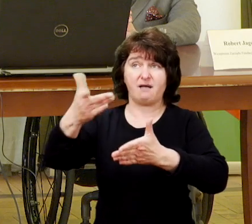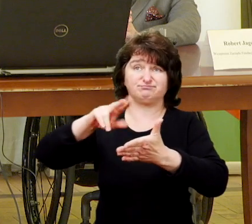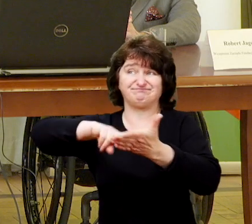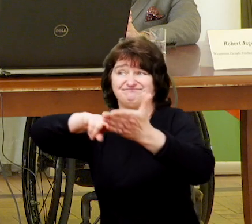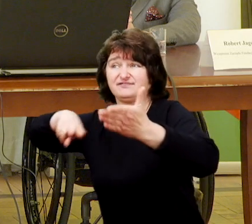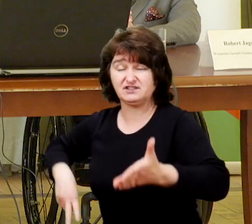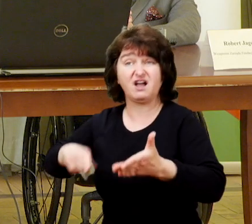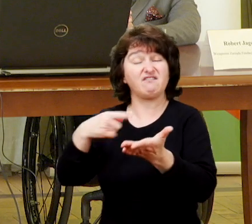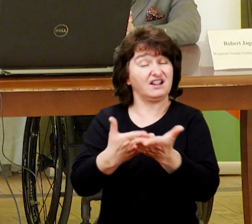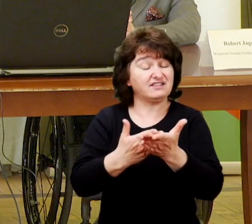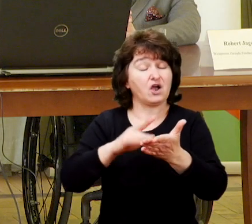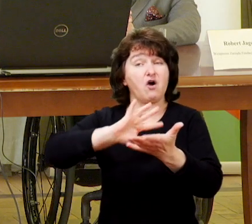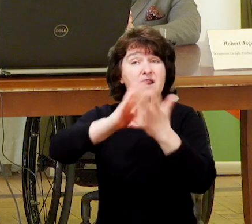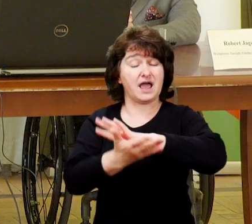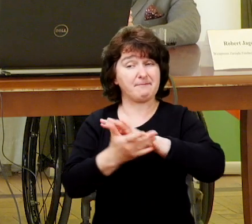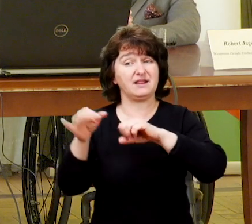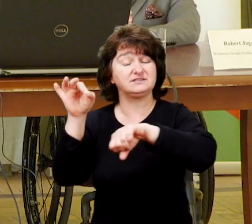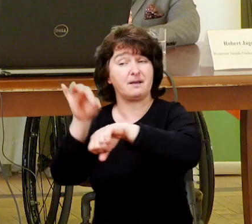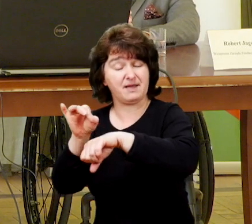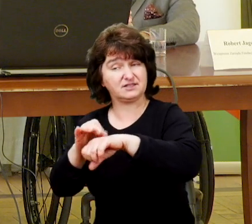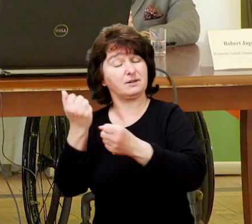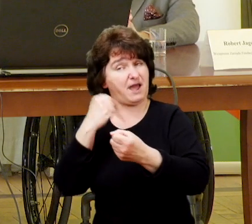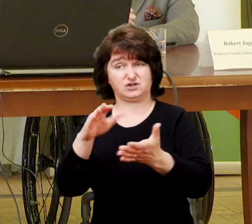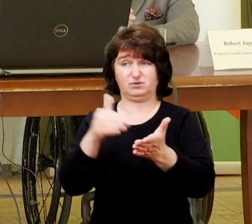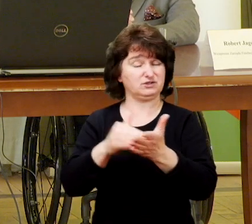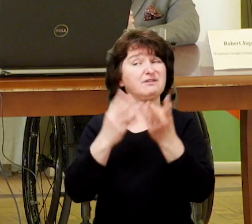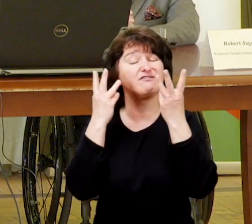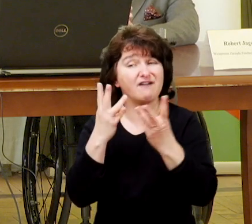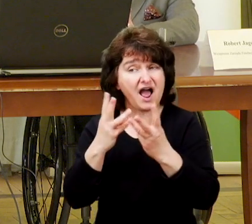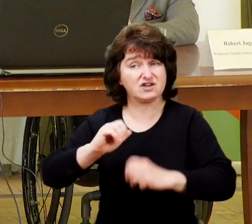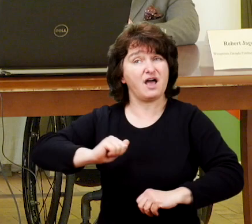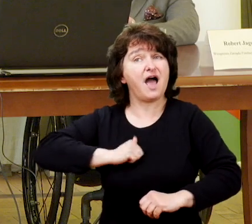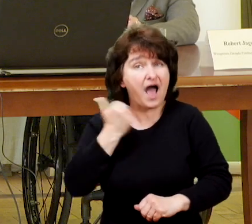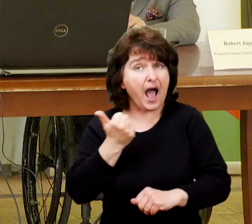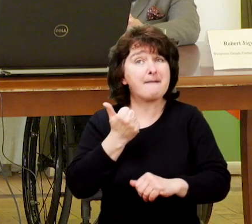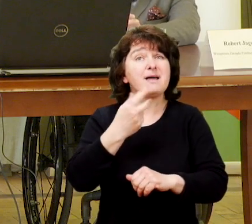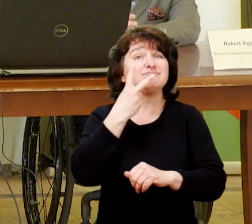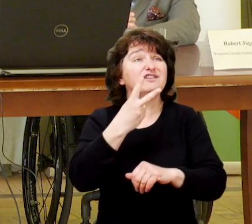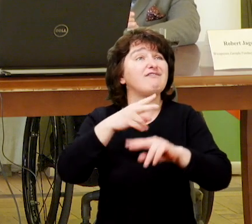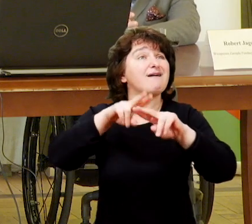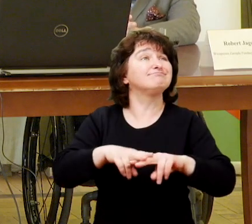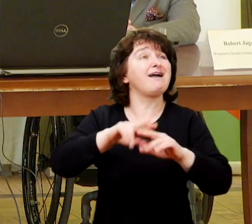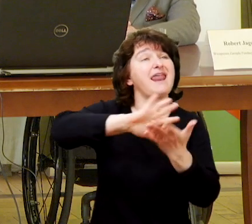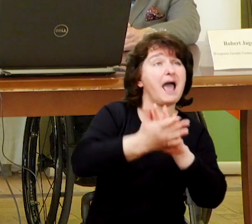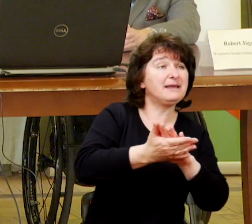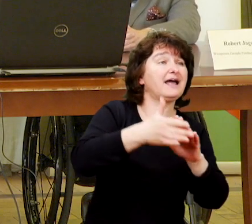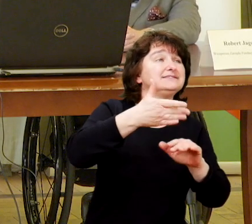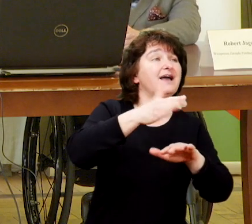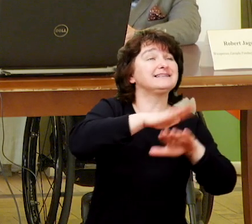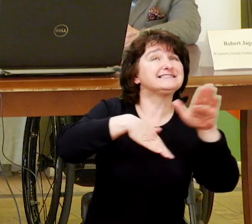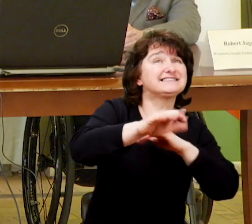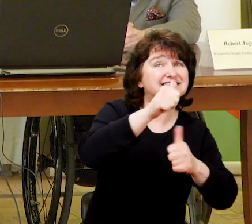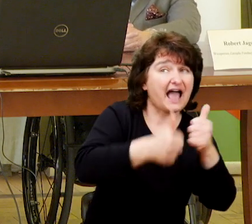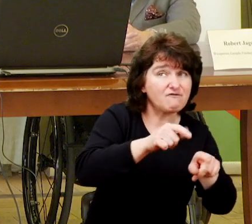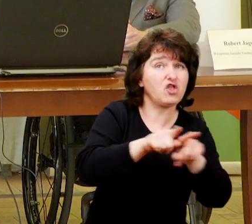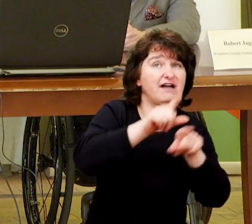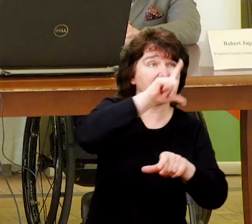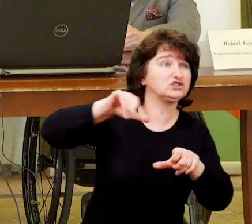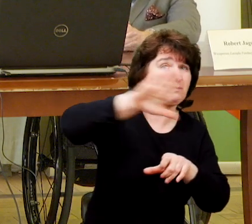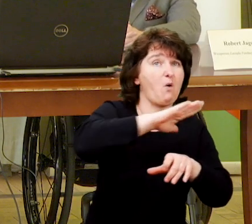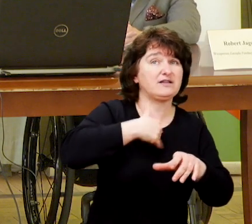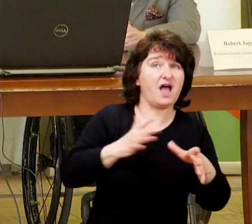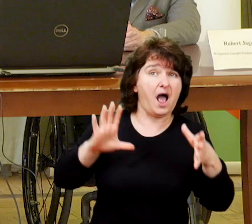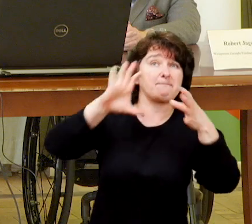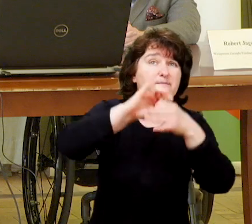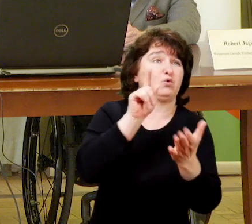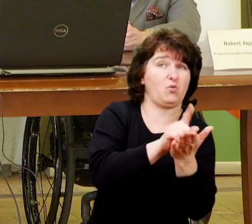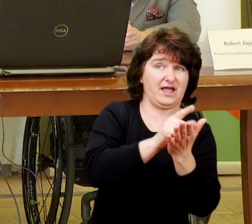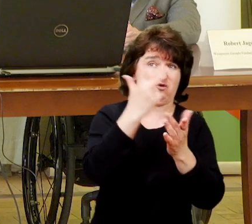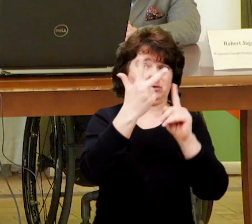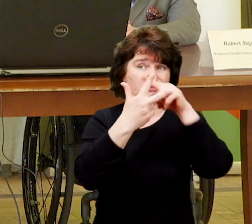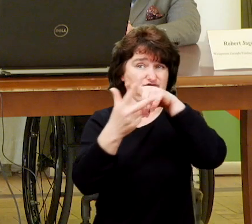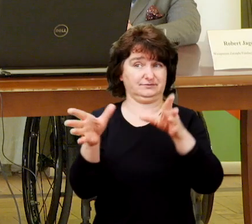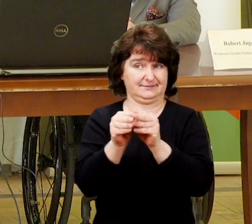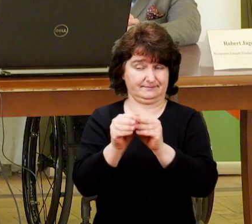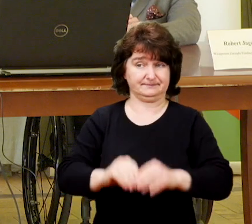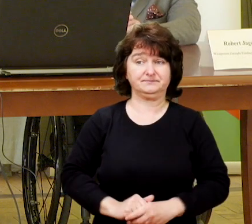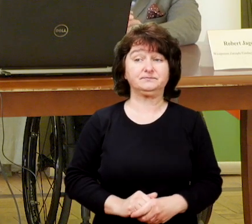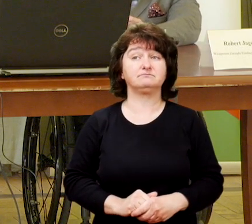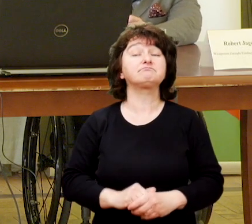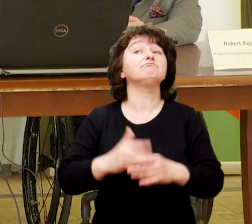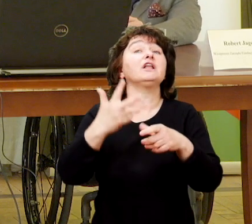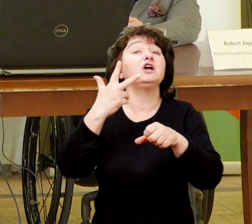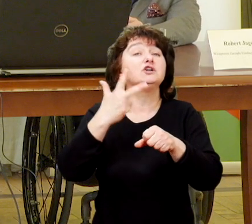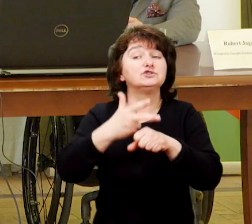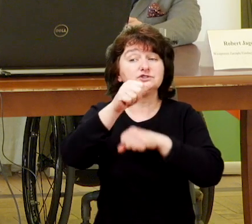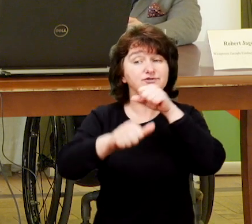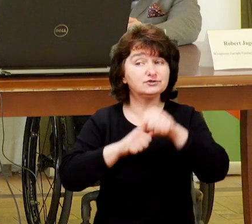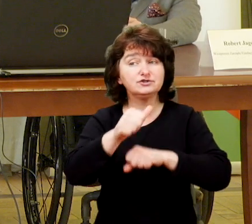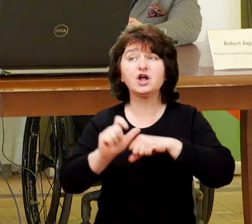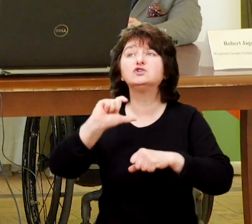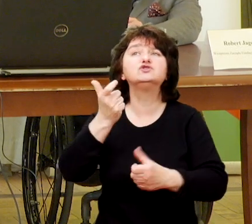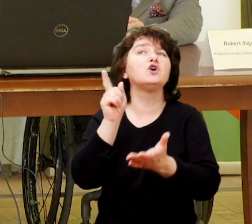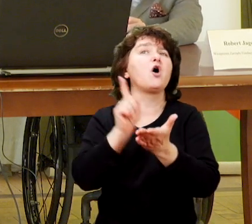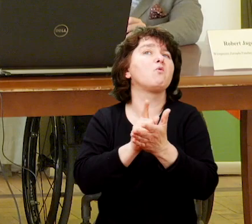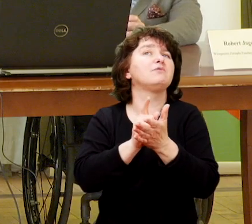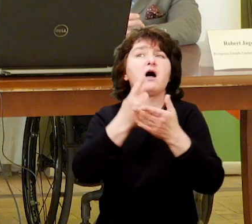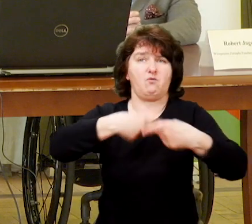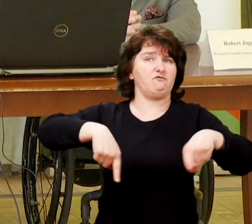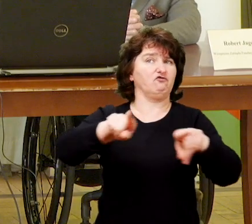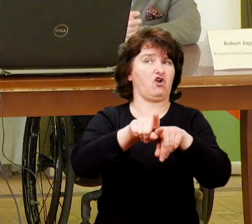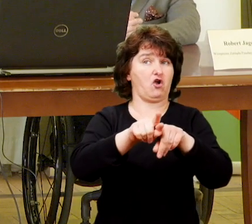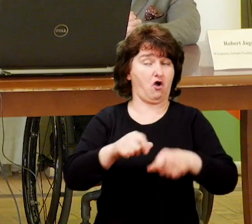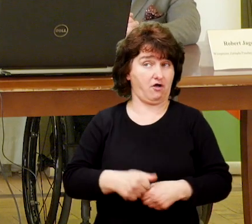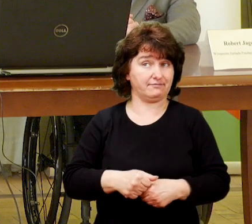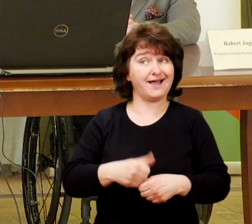Dlatego ta rehabilitacja medyczna jest najistotniejsza, żeby te dwie pozostałe rehabilitacja społeczna i zawodowa miały sens. Co przez te trzydzieści lat udało nam się osiągnąć?